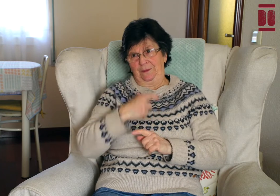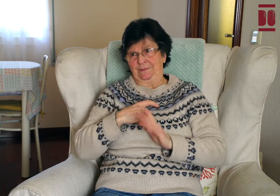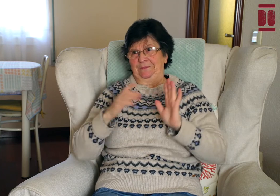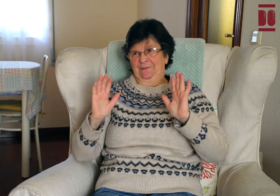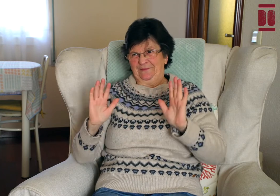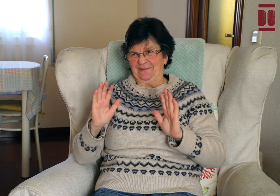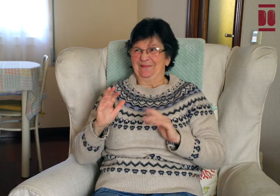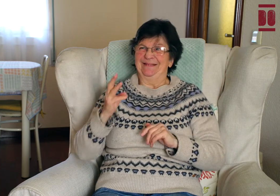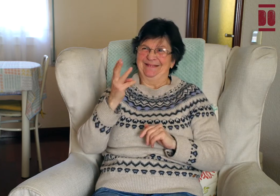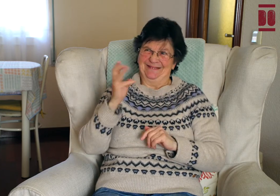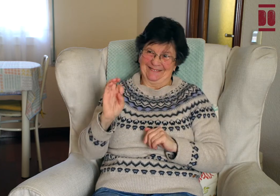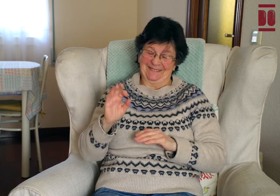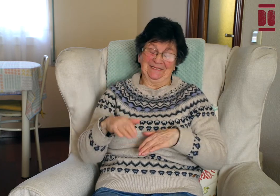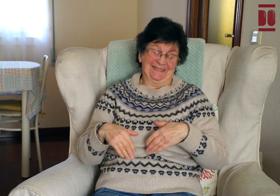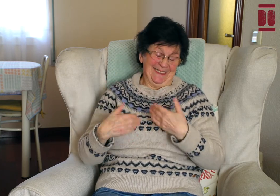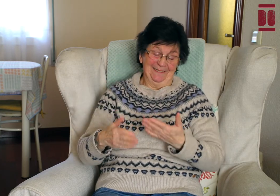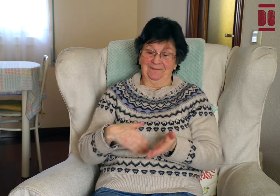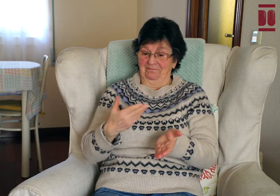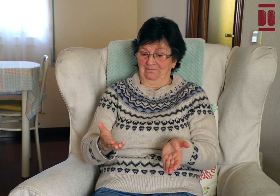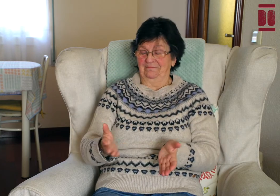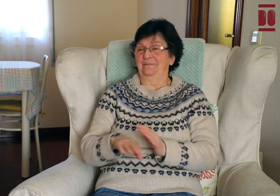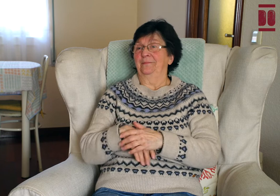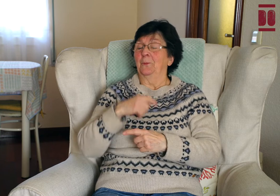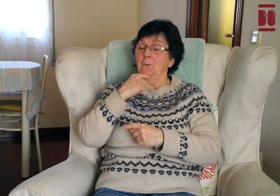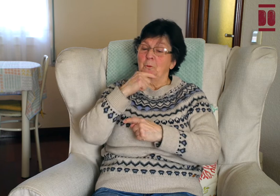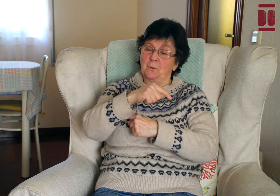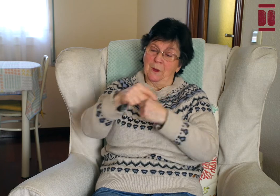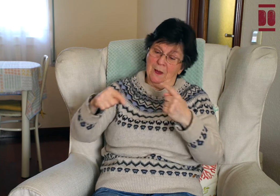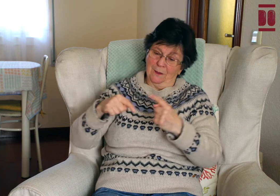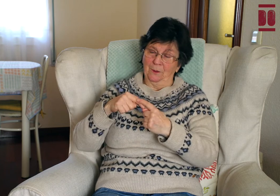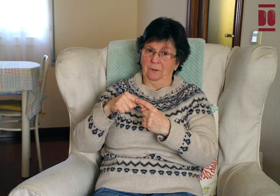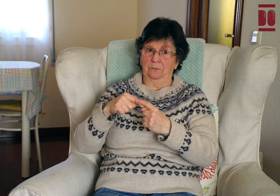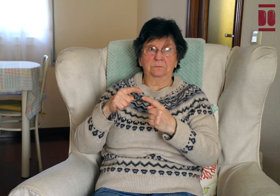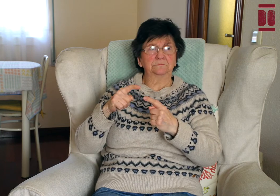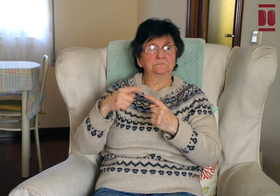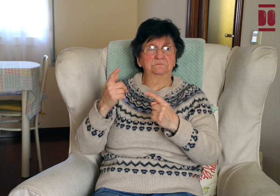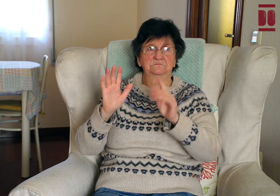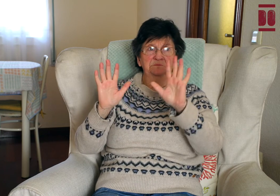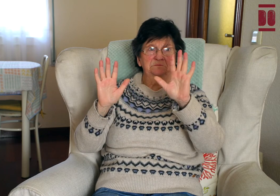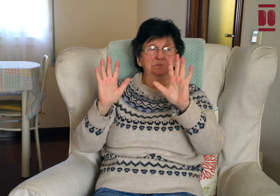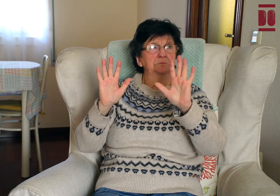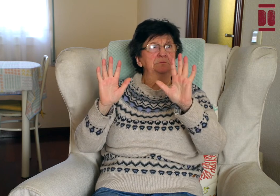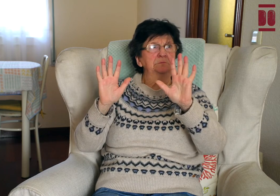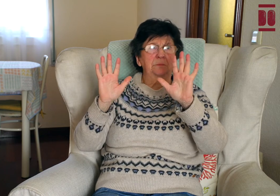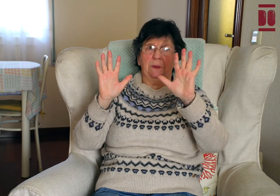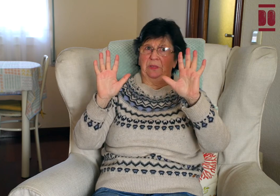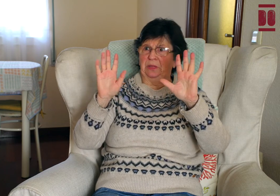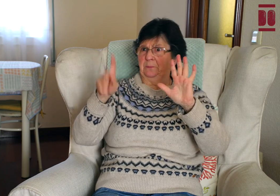pero en mi caso era distinto: yo tenía 30, pero nos casamos. Entonces, al año siguiente o ¿a los 10 meses? Sí,